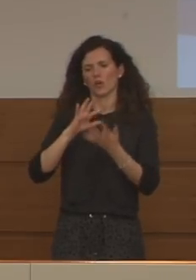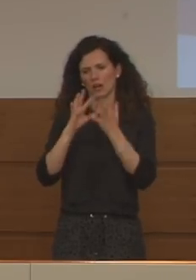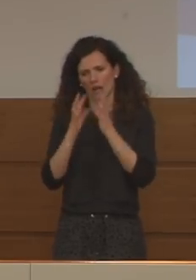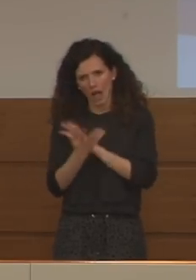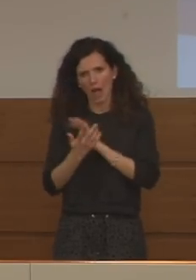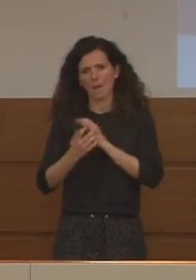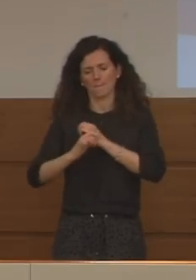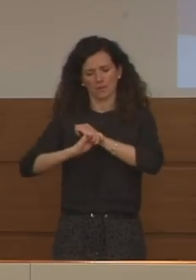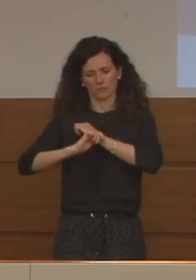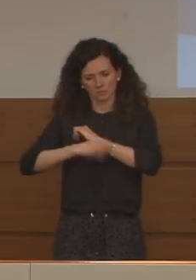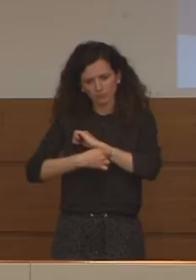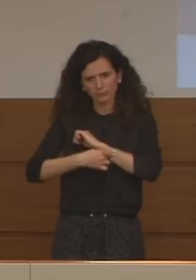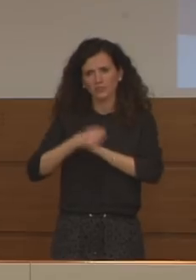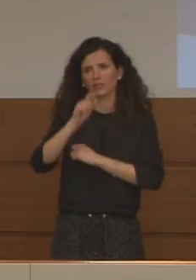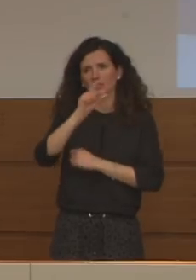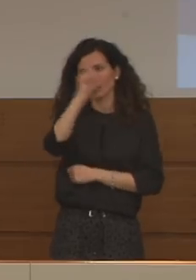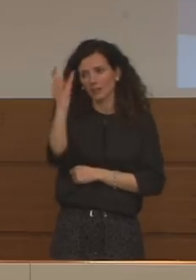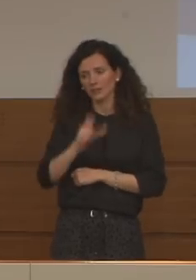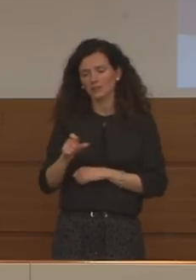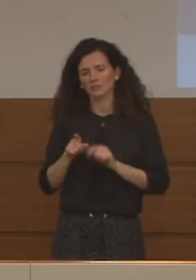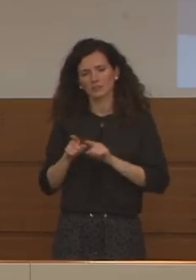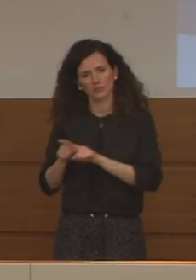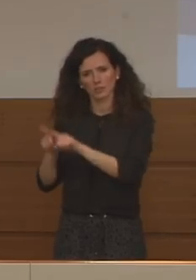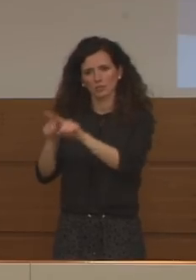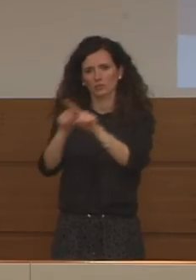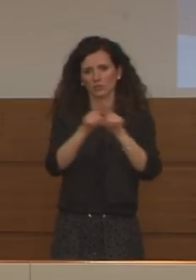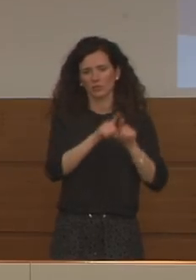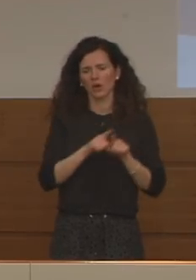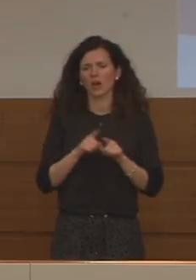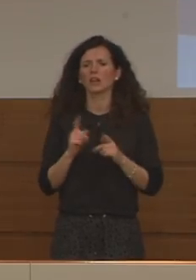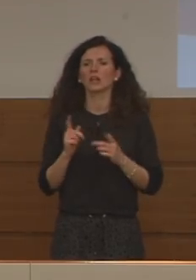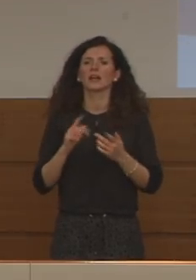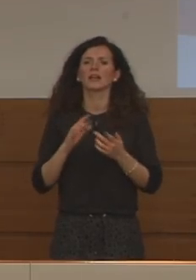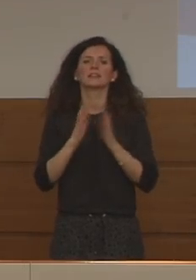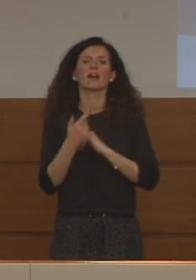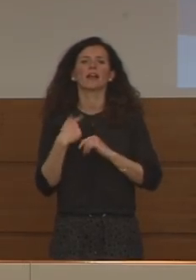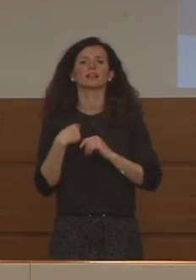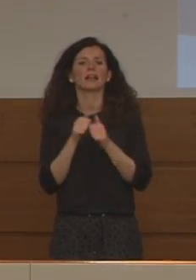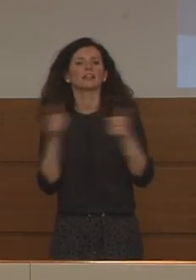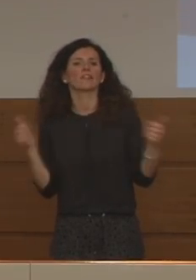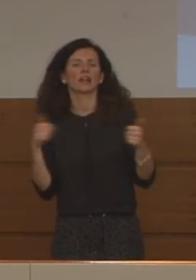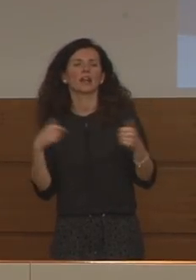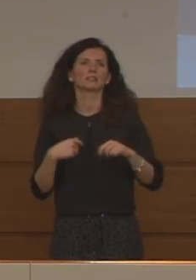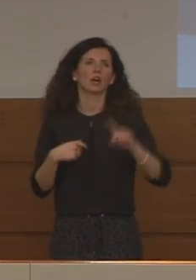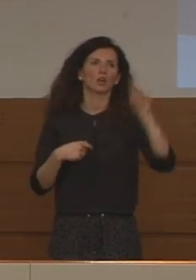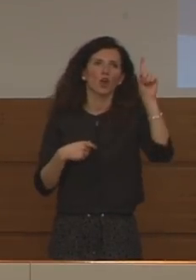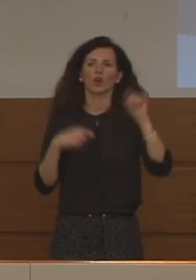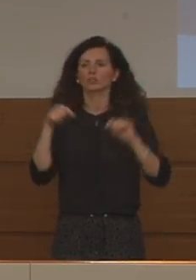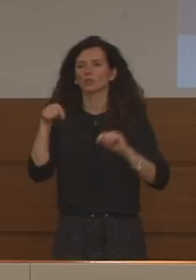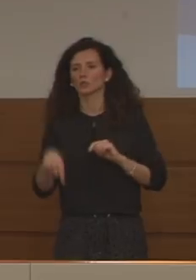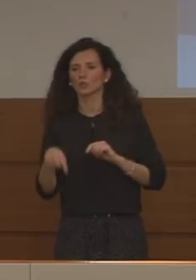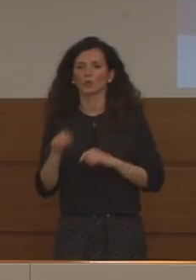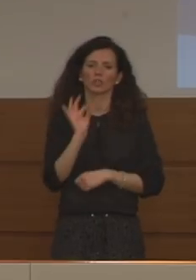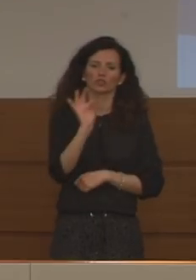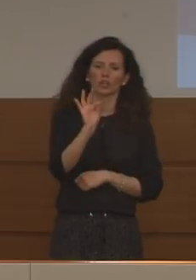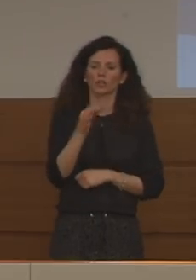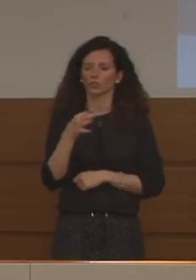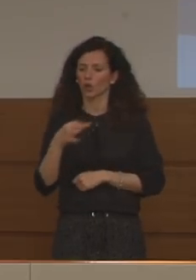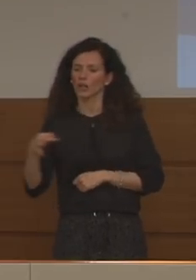tutto il Paese, quindi non c'è veramente una questione di nord, di sud o di centro, o di isole. È una questione unitaria, siamo tutti nella